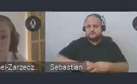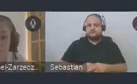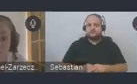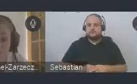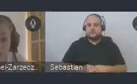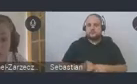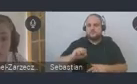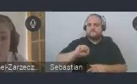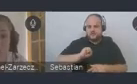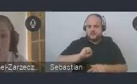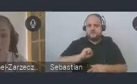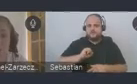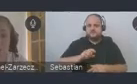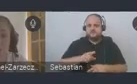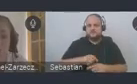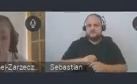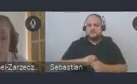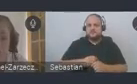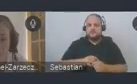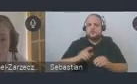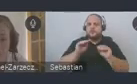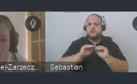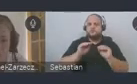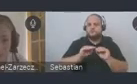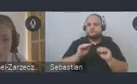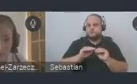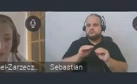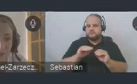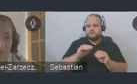Fajnie się sprawdza przy nauczaniu kompetencji cyfrowych.